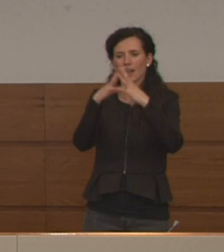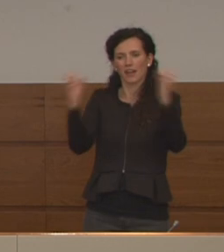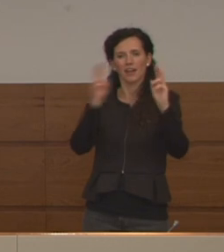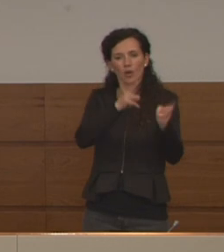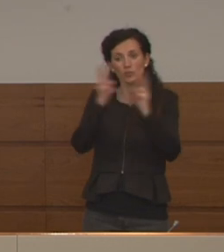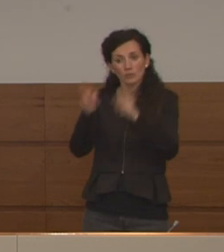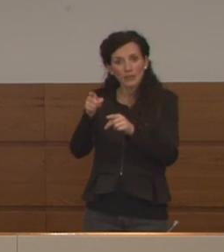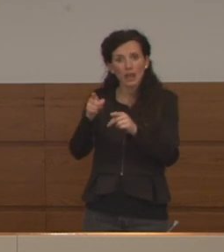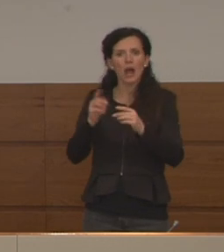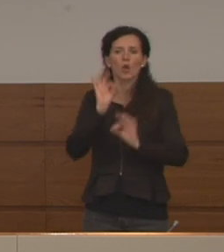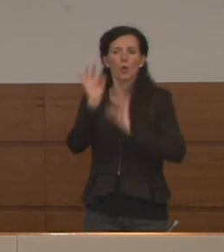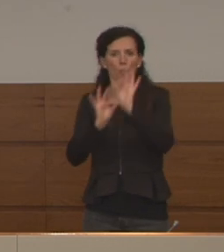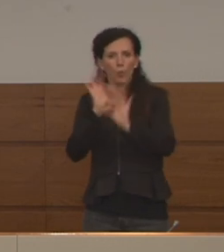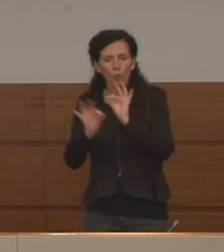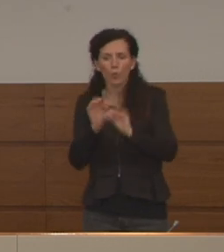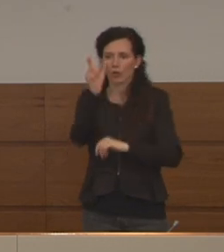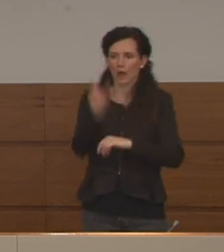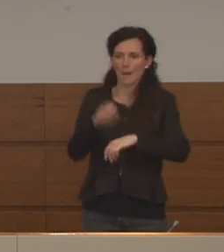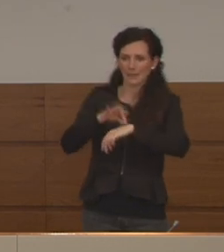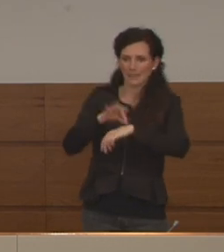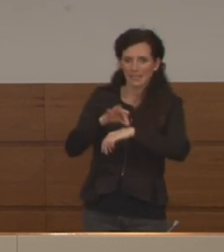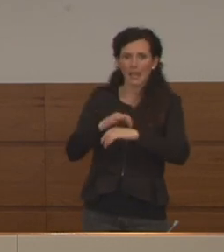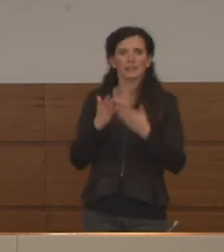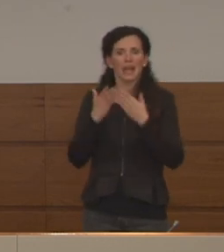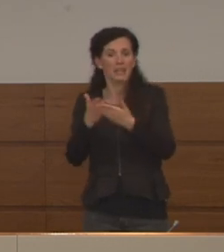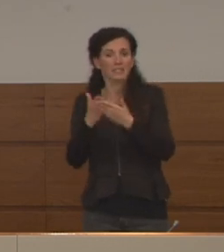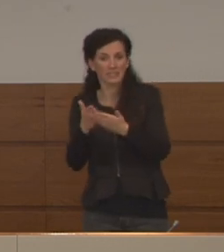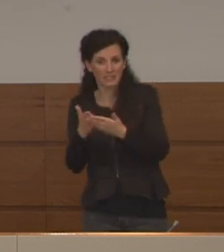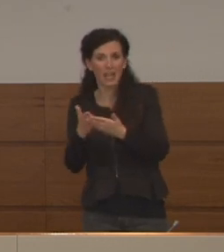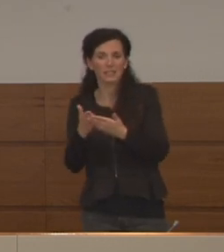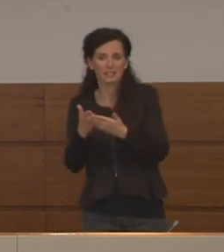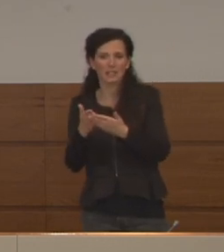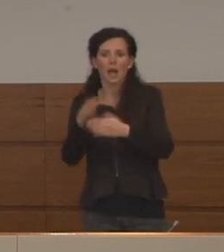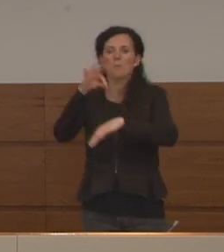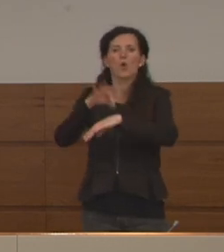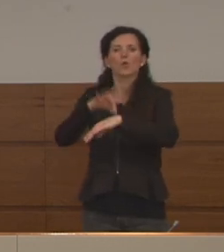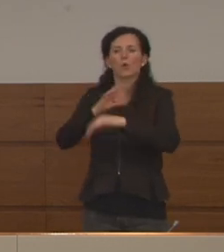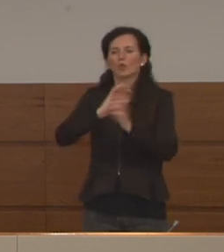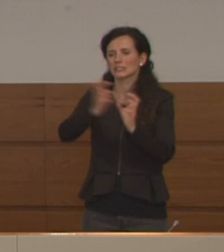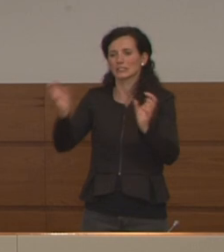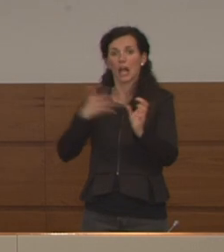di assistenza sul paziente, sul malato, sulle polimorbisità. Perché è giusto che sia così,